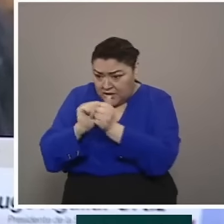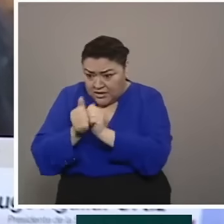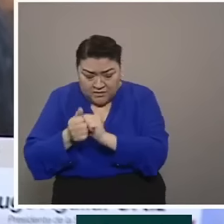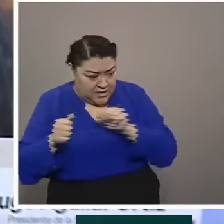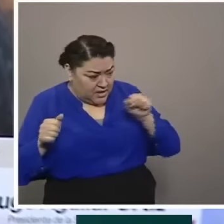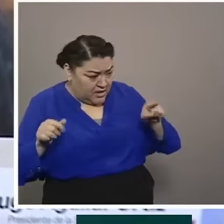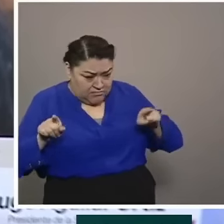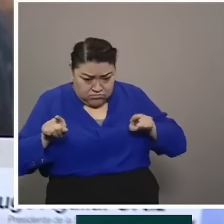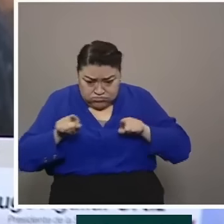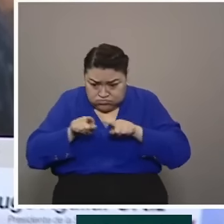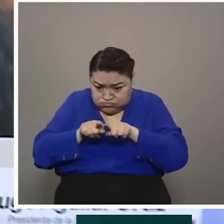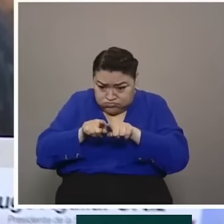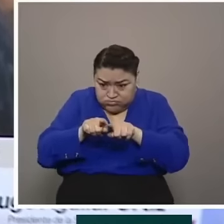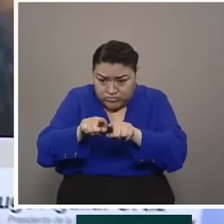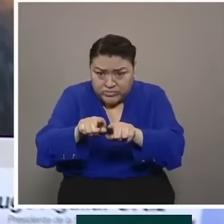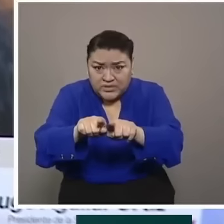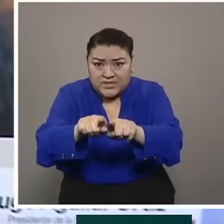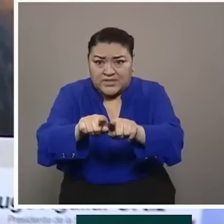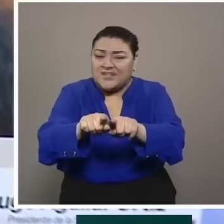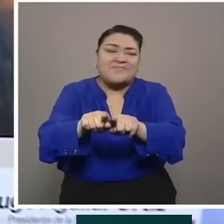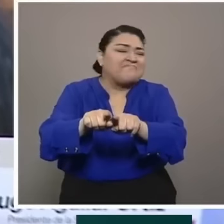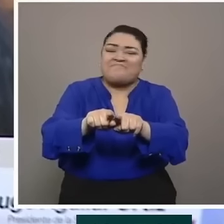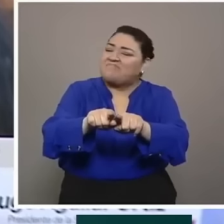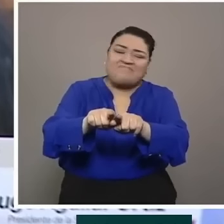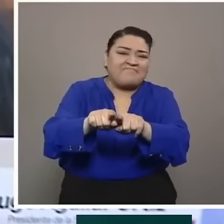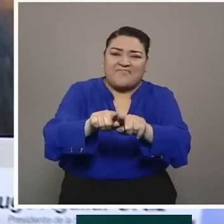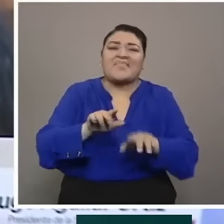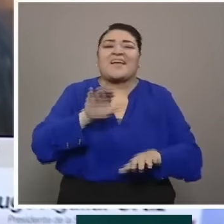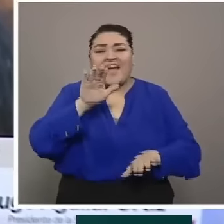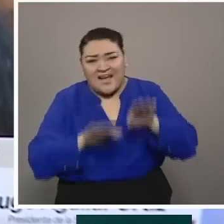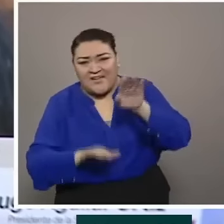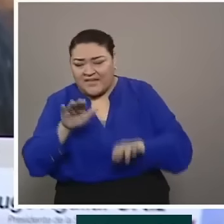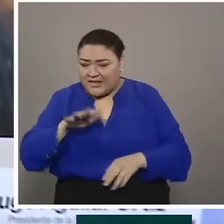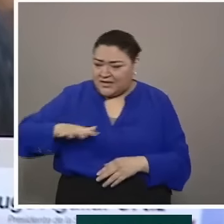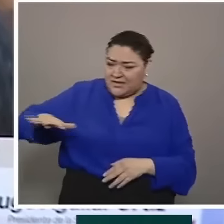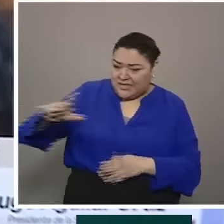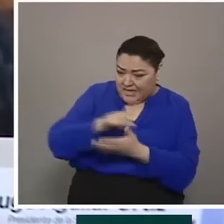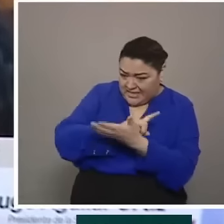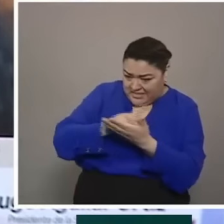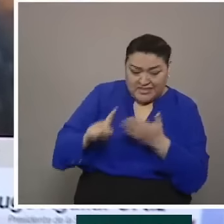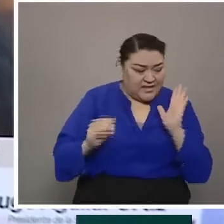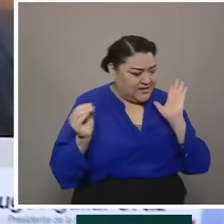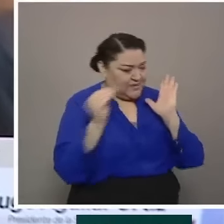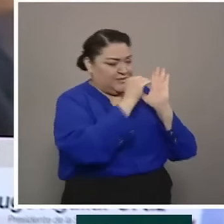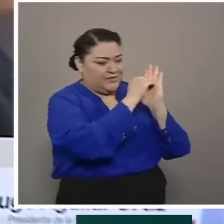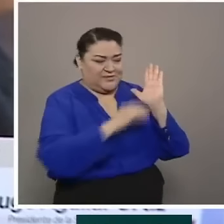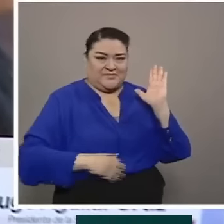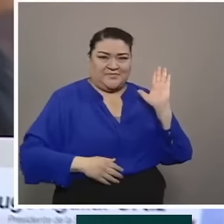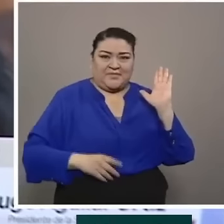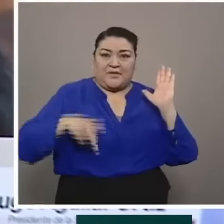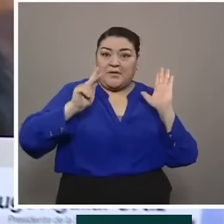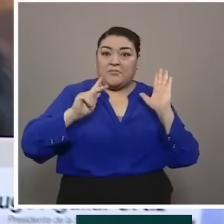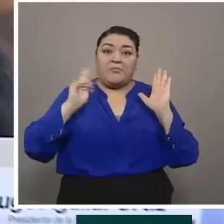A veces se reconocen derechos para la gente, pero no hay leyes, gobiernos, congresos que los hagan